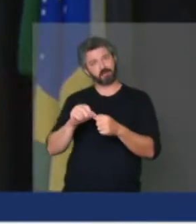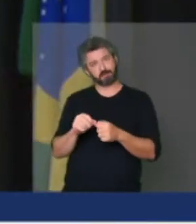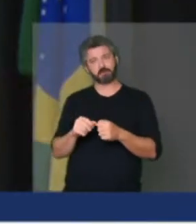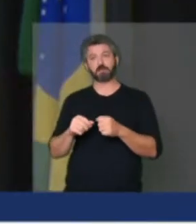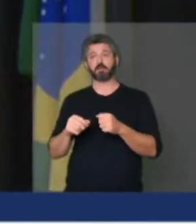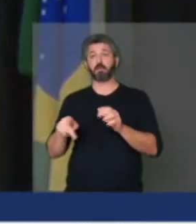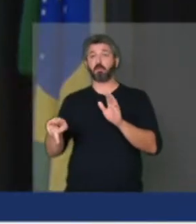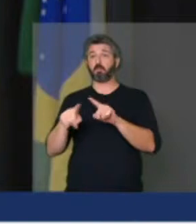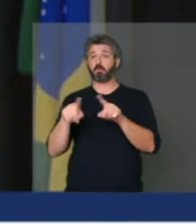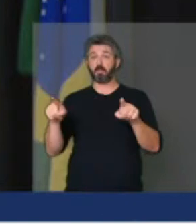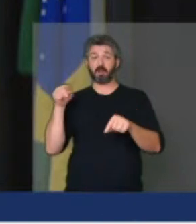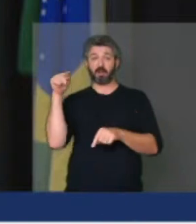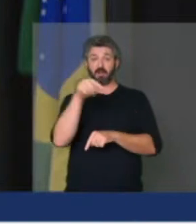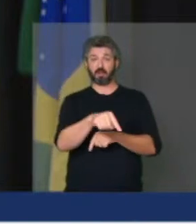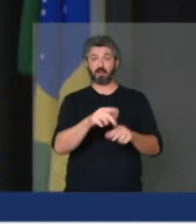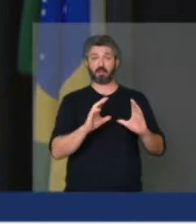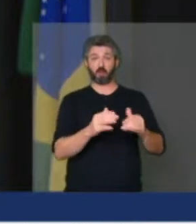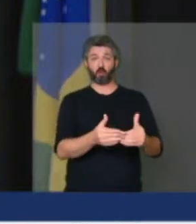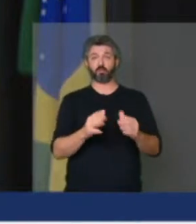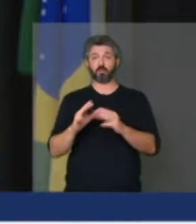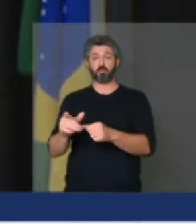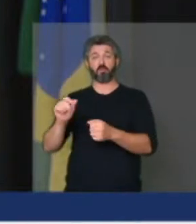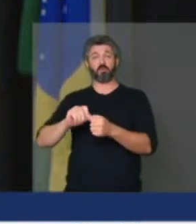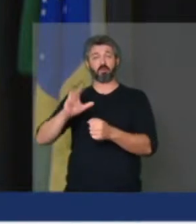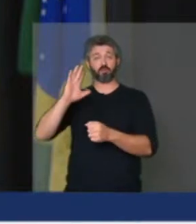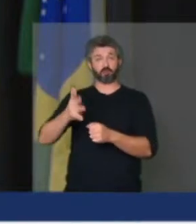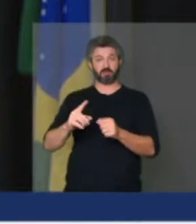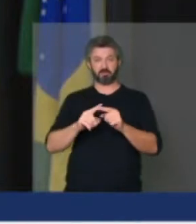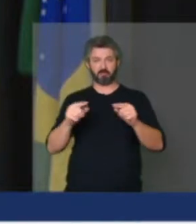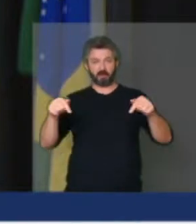CONVOCAÇÃO JÁ FOI FEITA MAS QUE ESSA CASA TRABALHE INCESSANTEMENTE PELAS